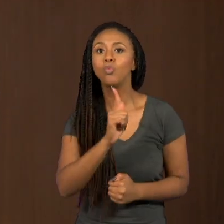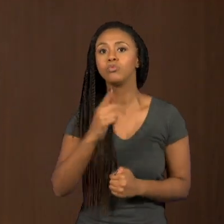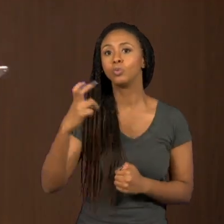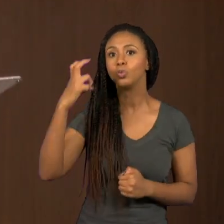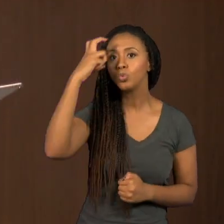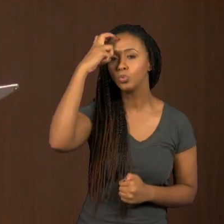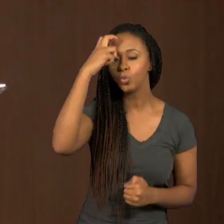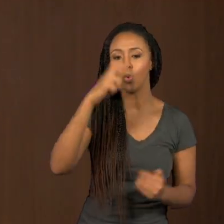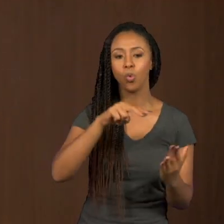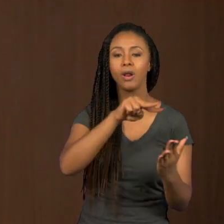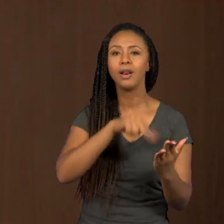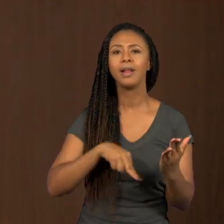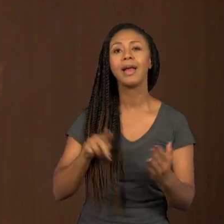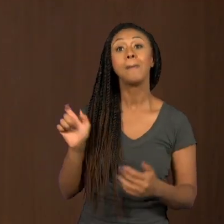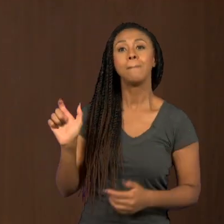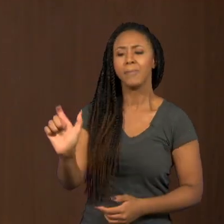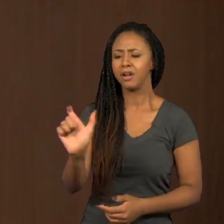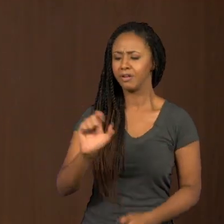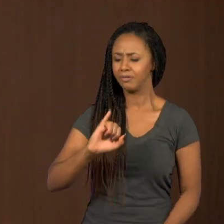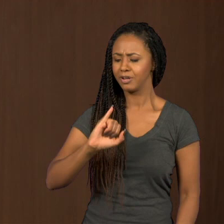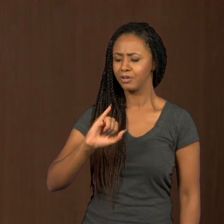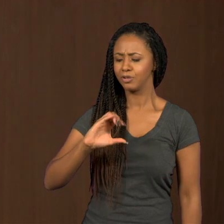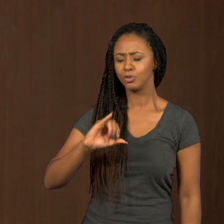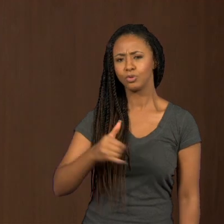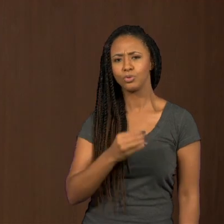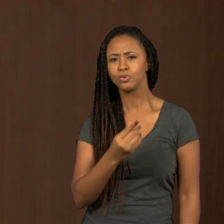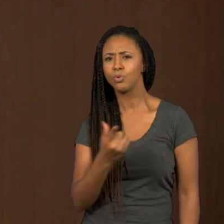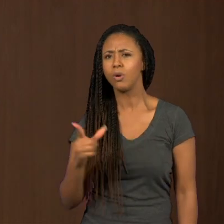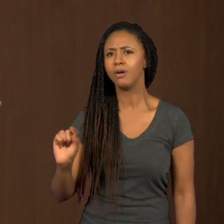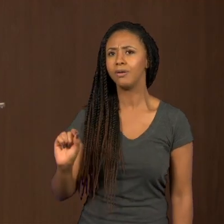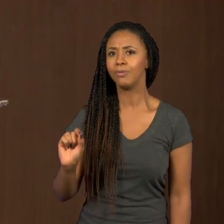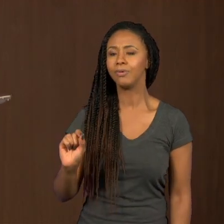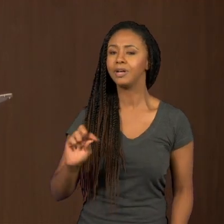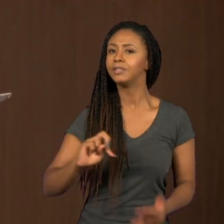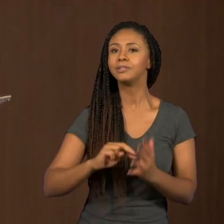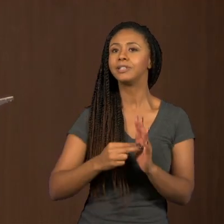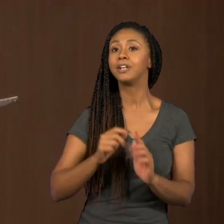TERMO, VAI REMETER A TODA ESSA VALORIZAÇÃO